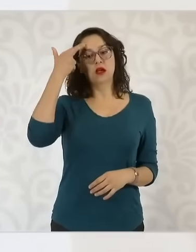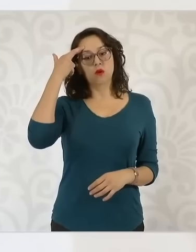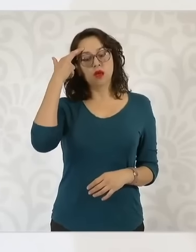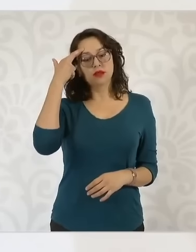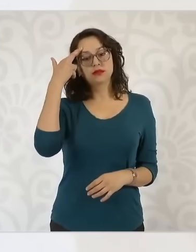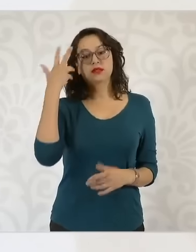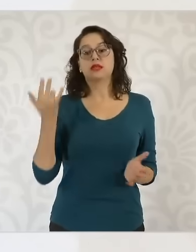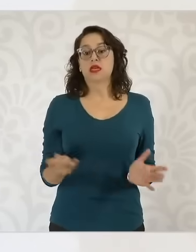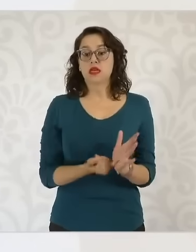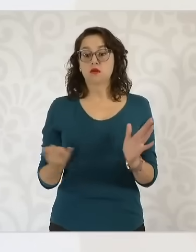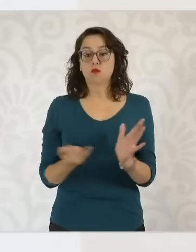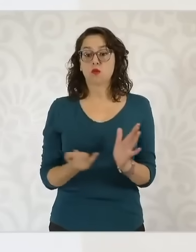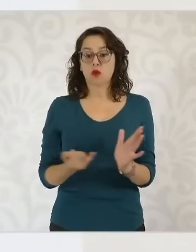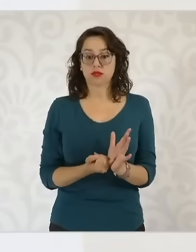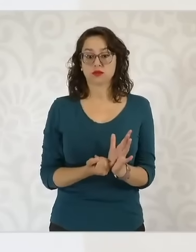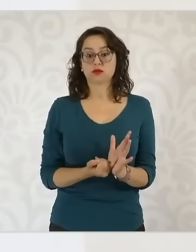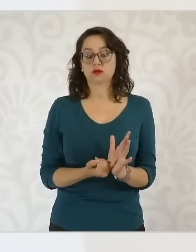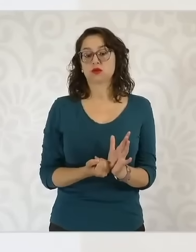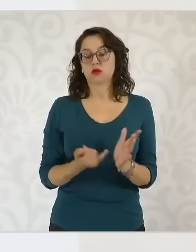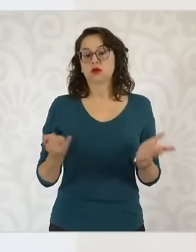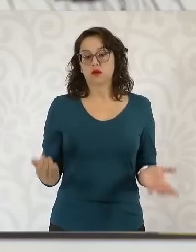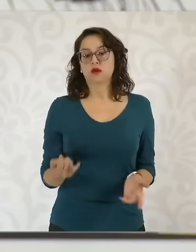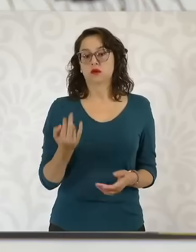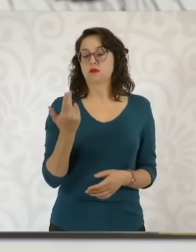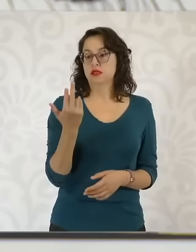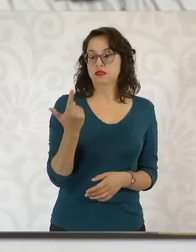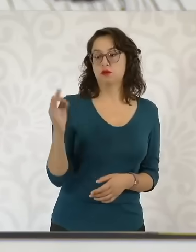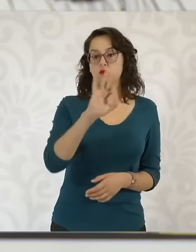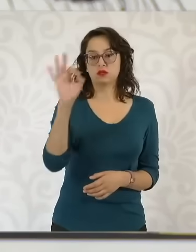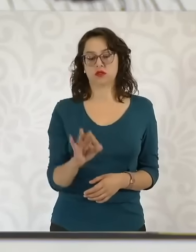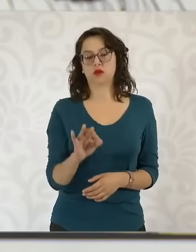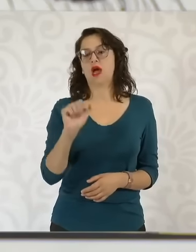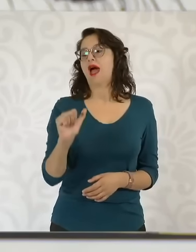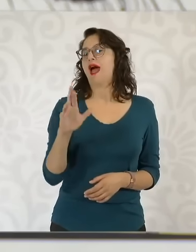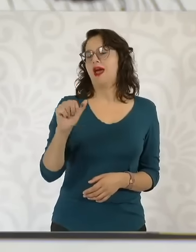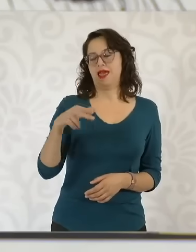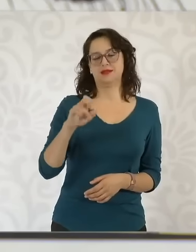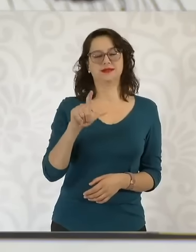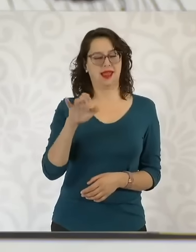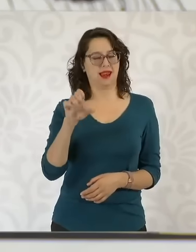los aranceles, así hay que decirlo en español, de los aranceles, son para todo aquello que no está